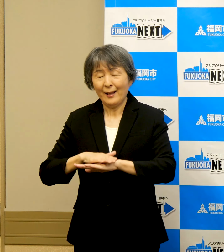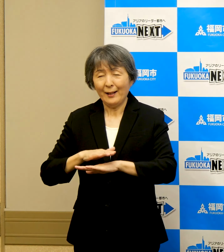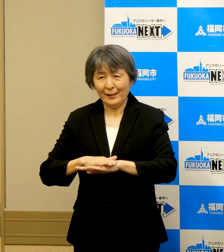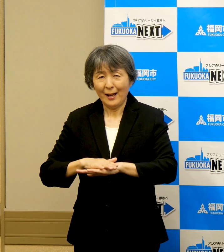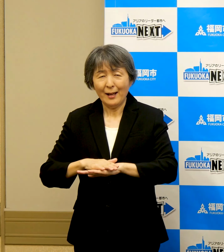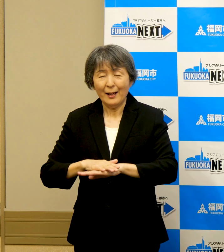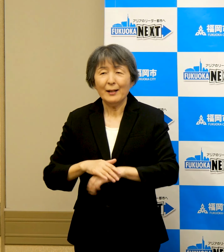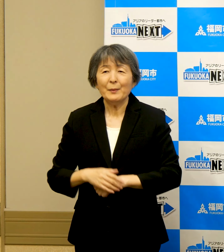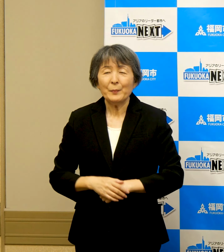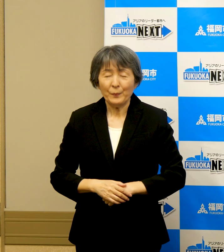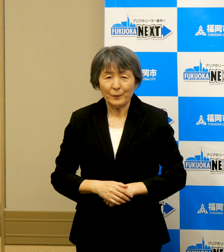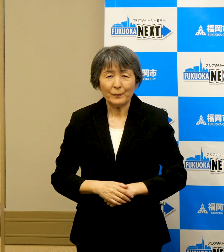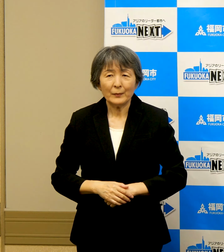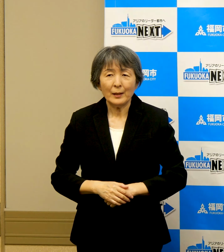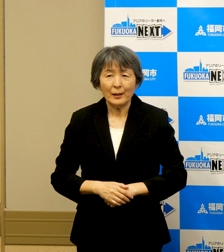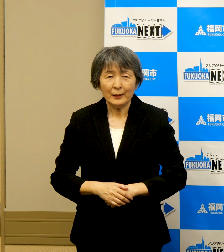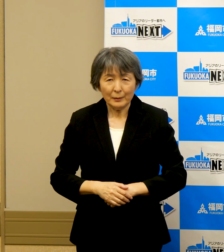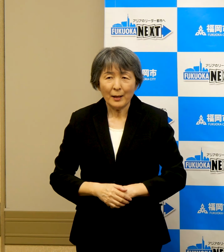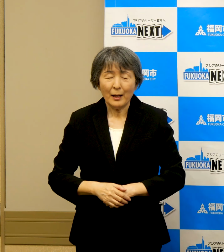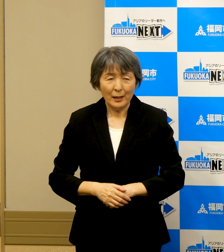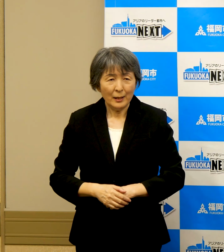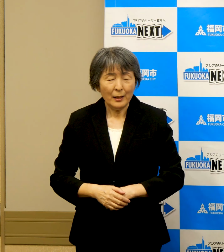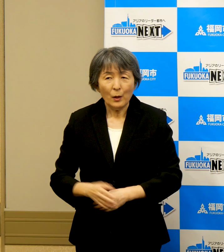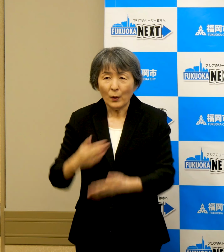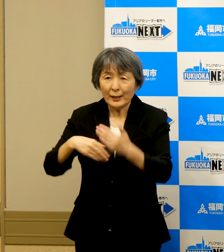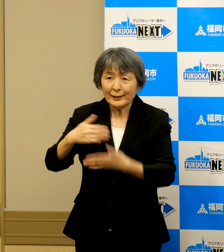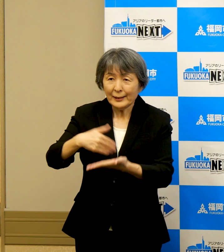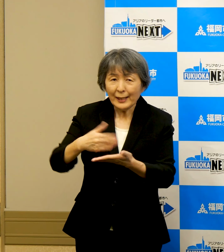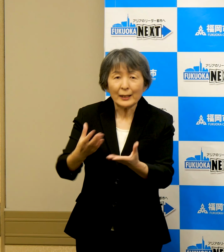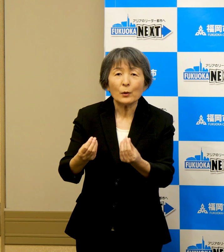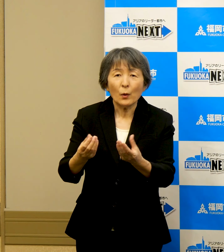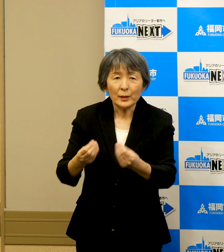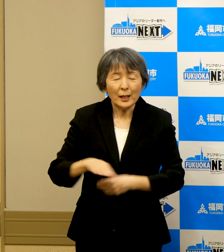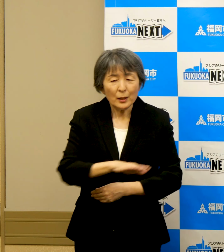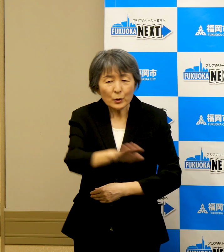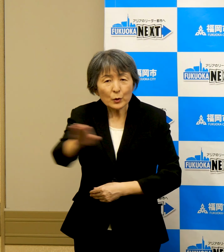なので今 話にあったように すべての世代でいくと